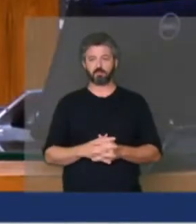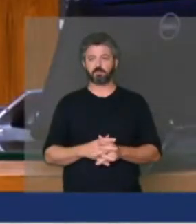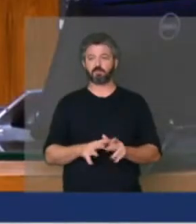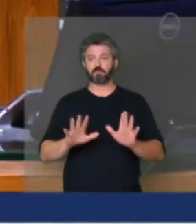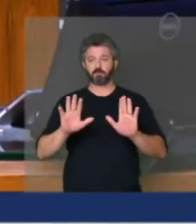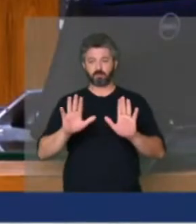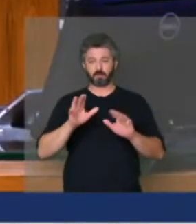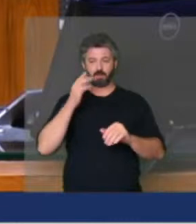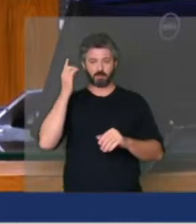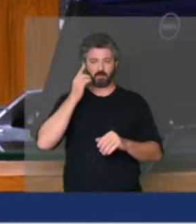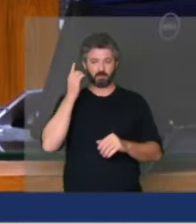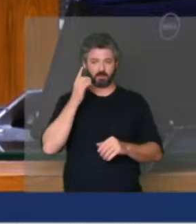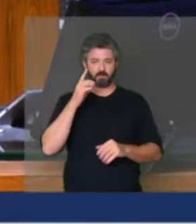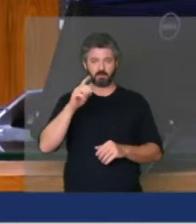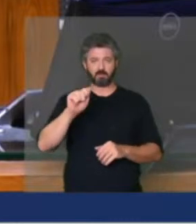REPUBLICANOS VAI MUDAR A